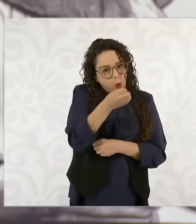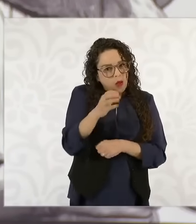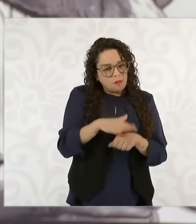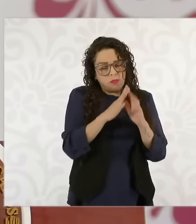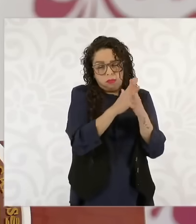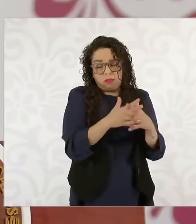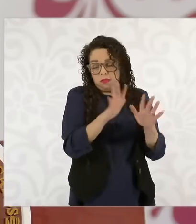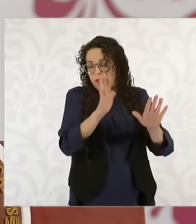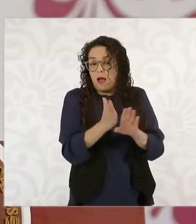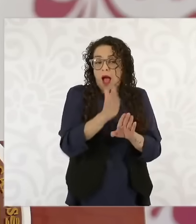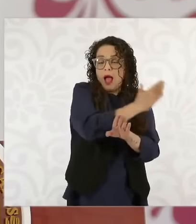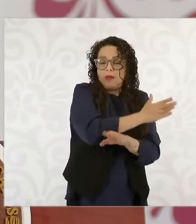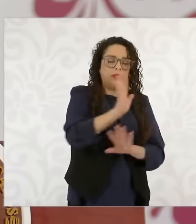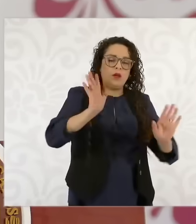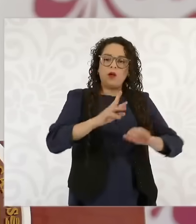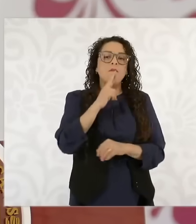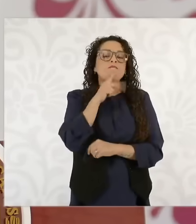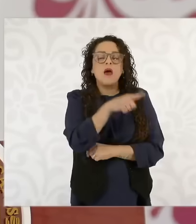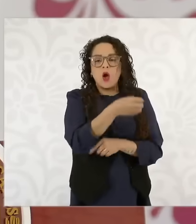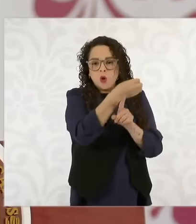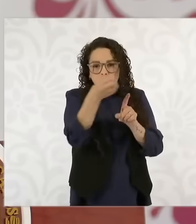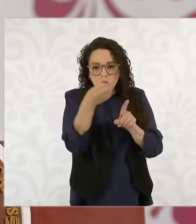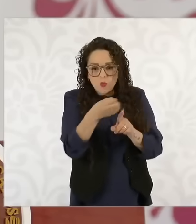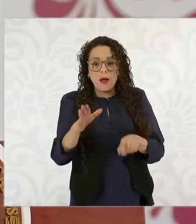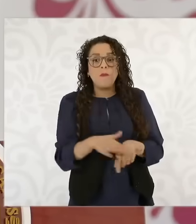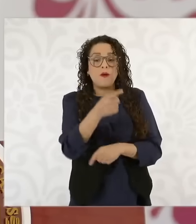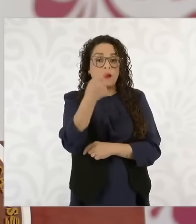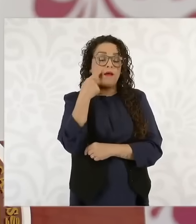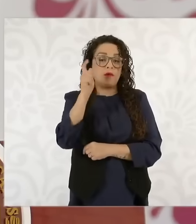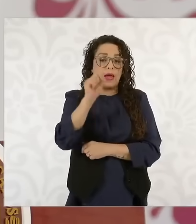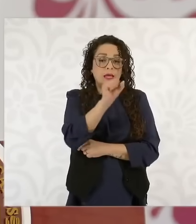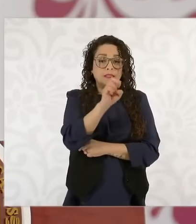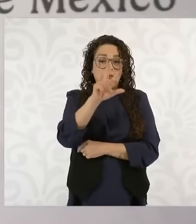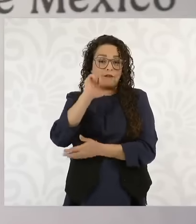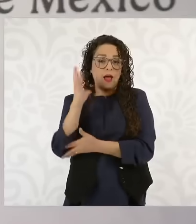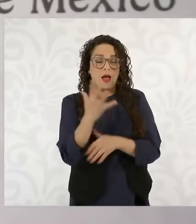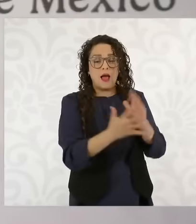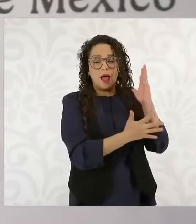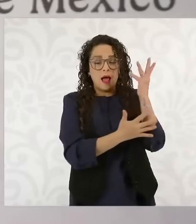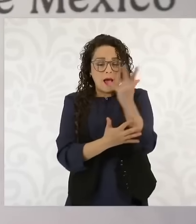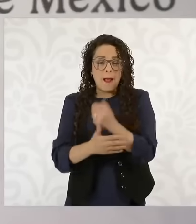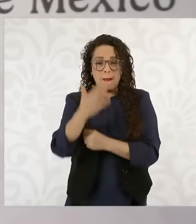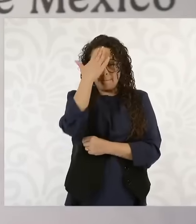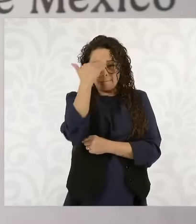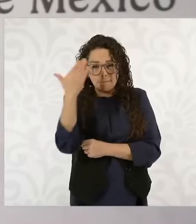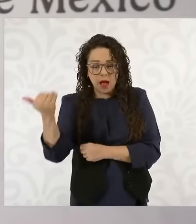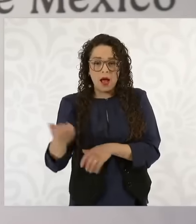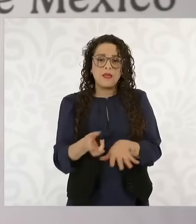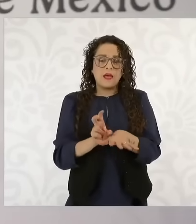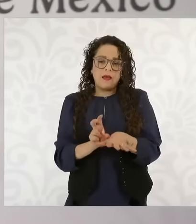de declarar la gran selva maya, además del tren maya y del tren interoceánico, el otro proyecto